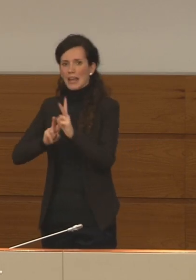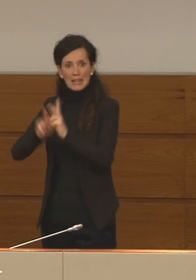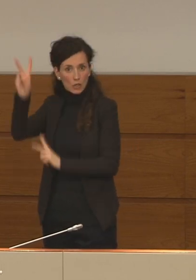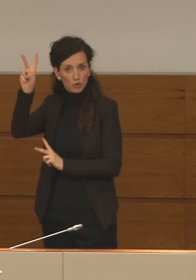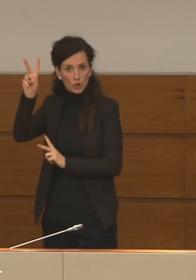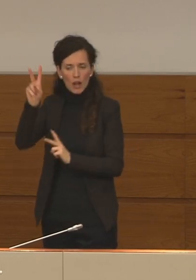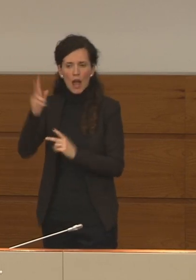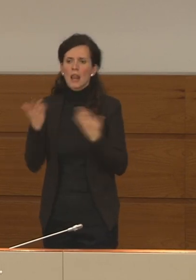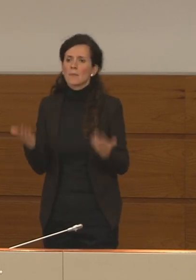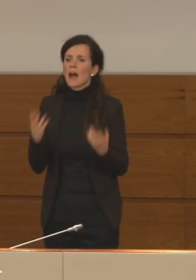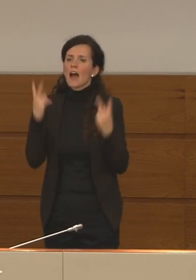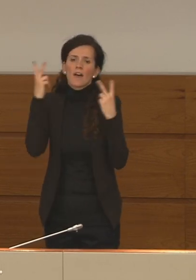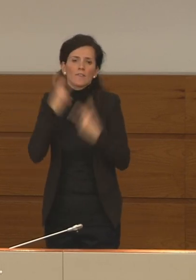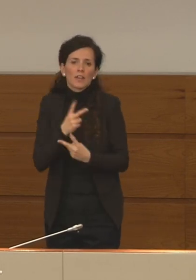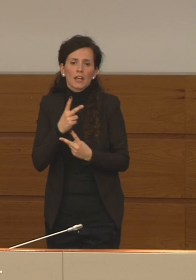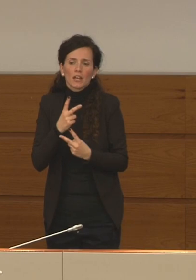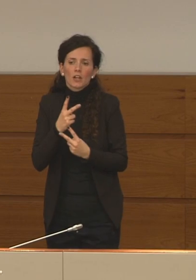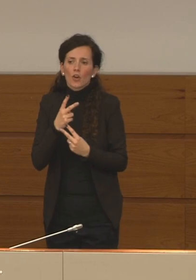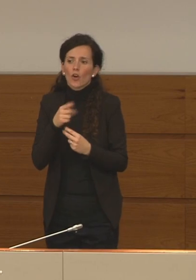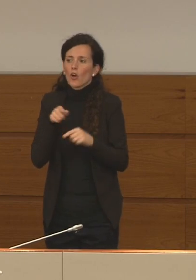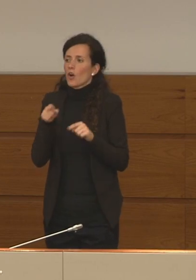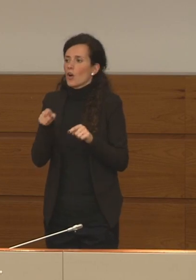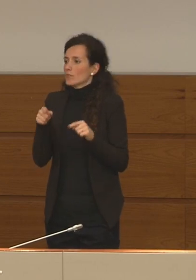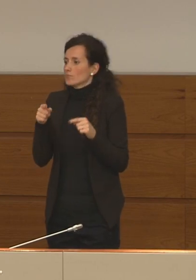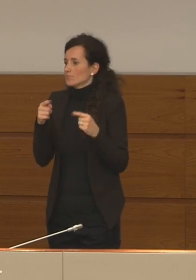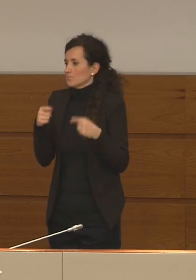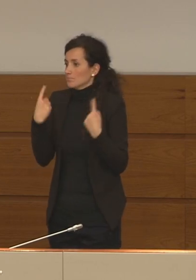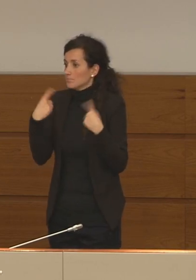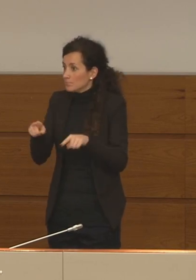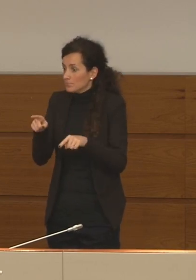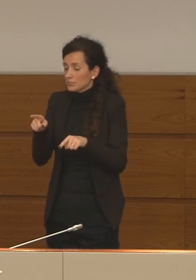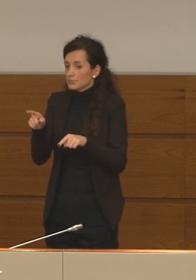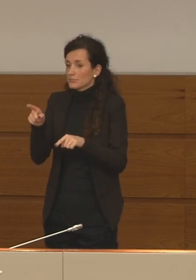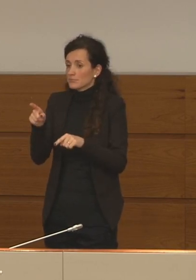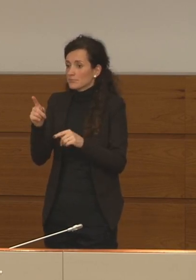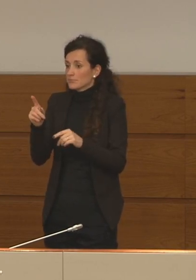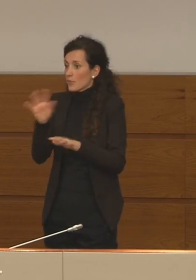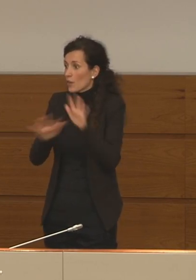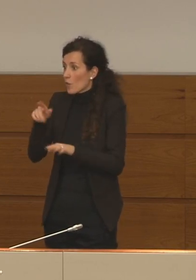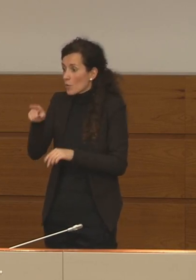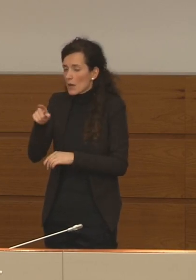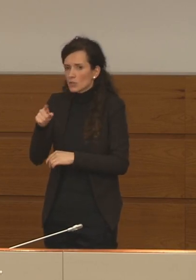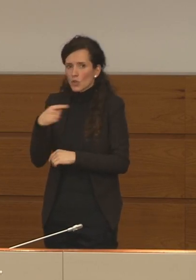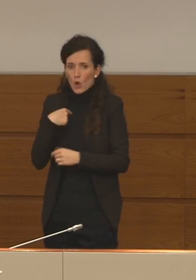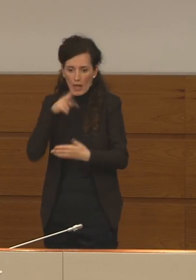sinceramente io questa notizia neanche nelle agenzie l'ho letta quindi forse è una